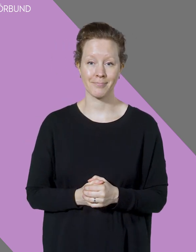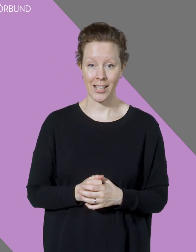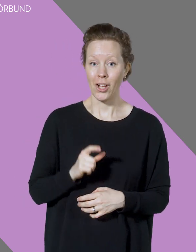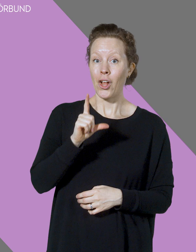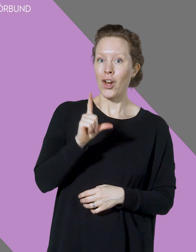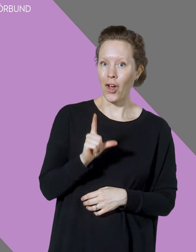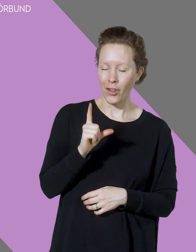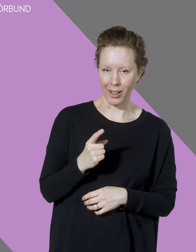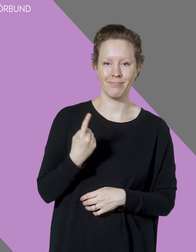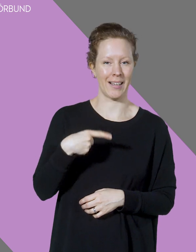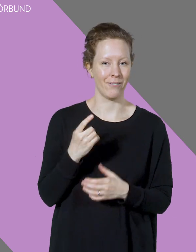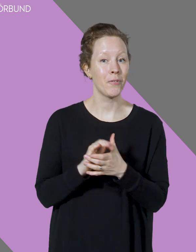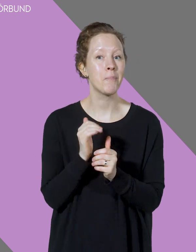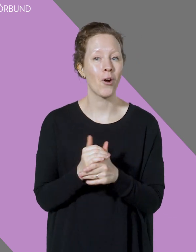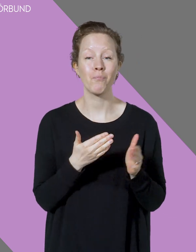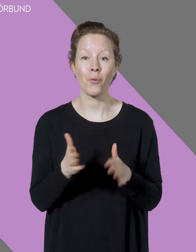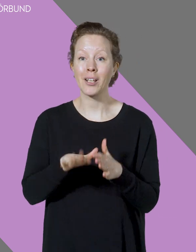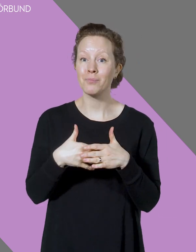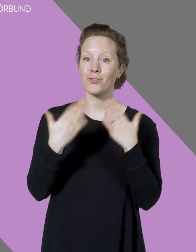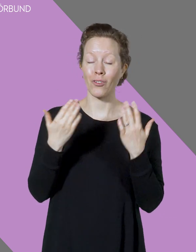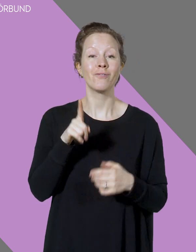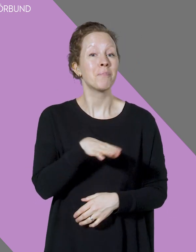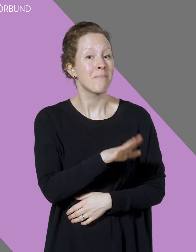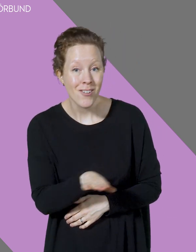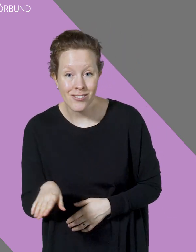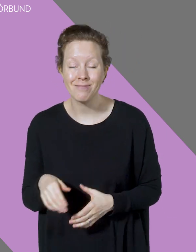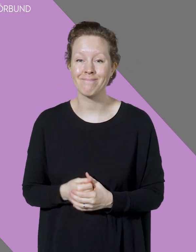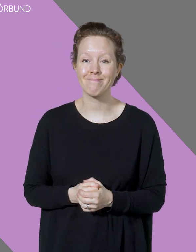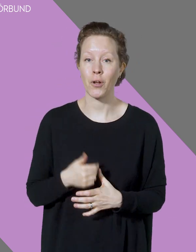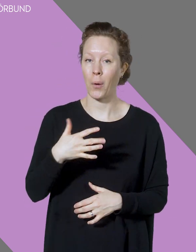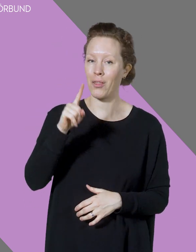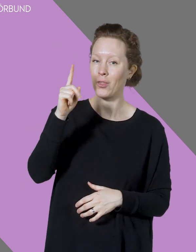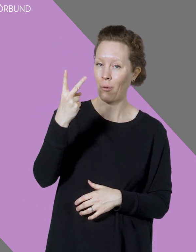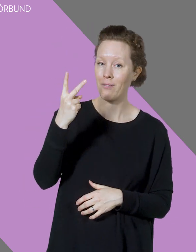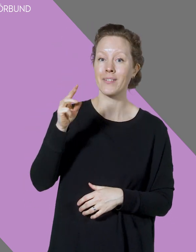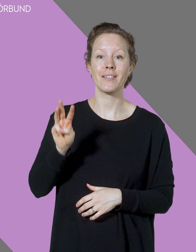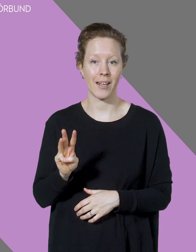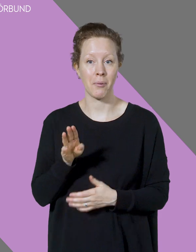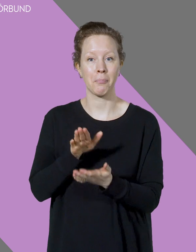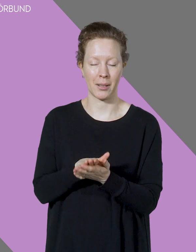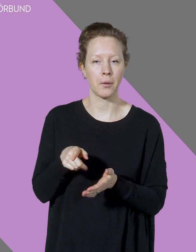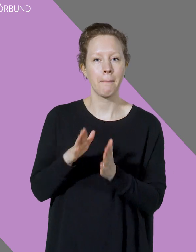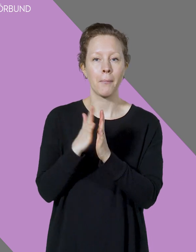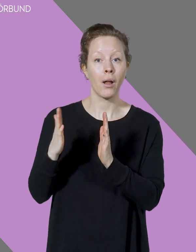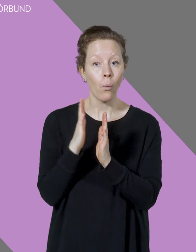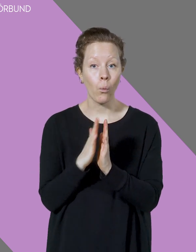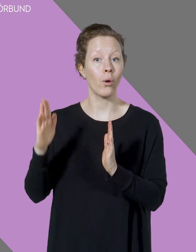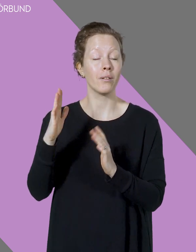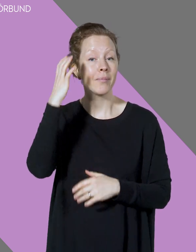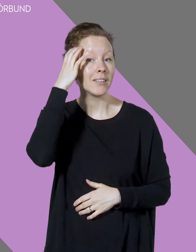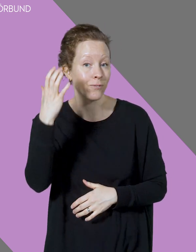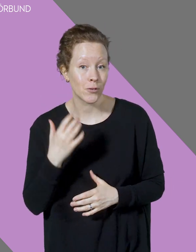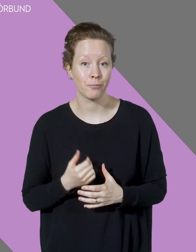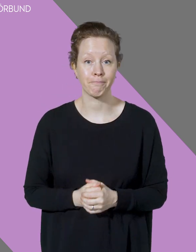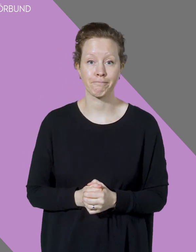Kidsens teckenspråksdag firas i sin tur lördagen den 11.2 kl. 12–15 i Ode, -